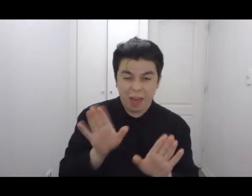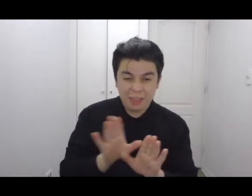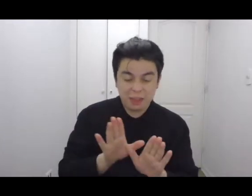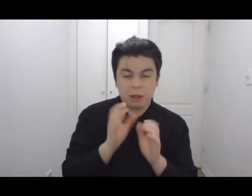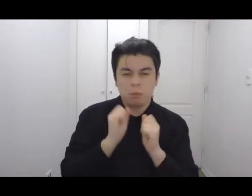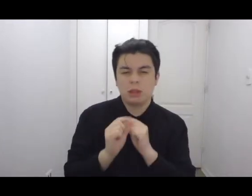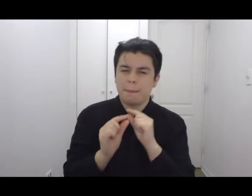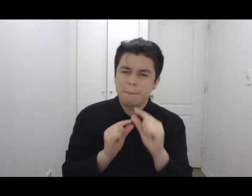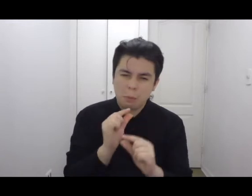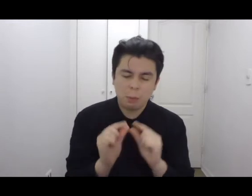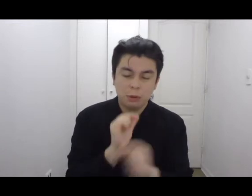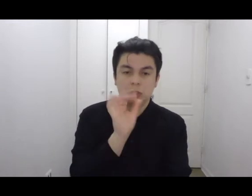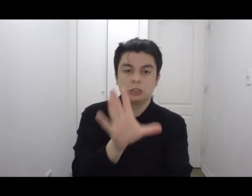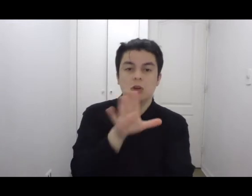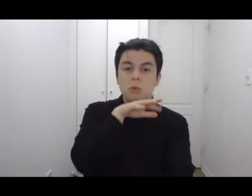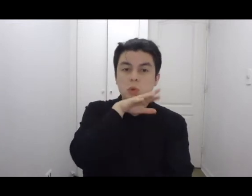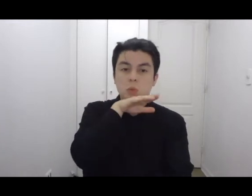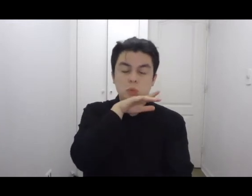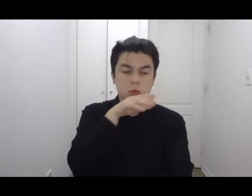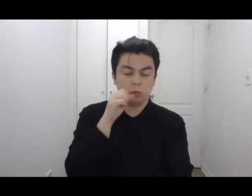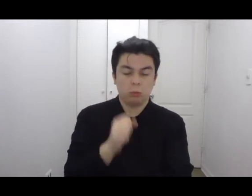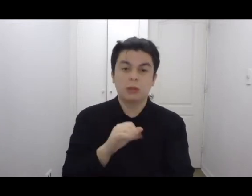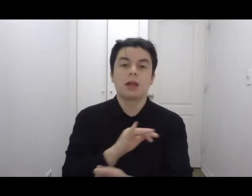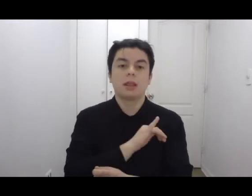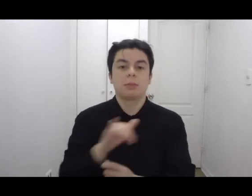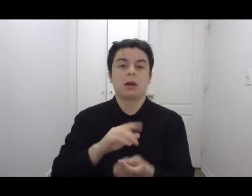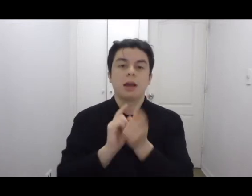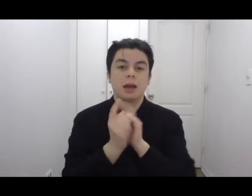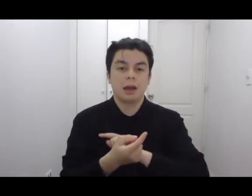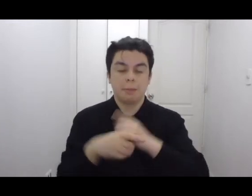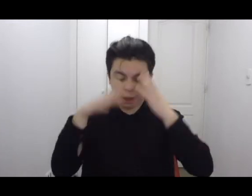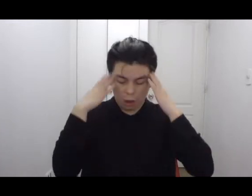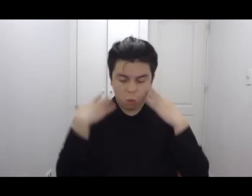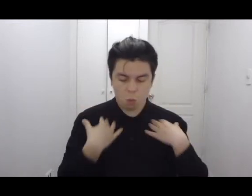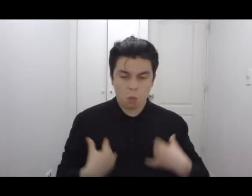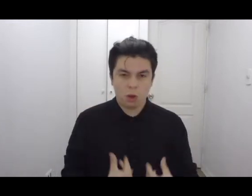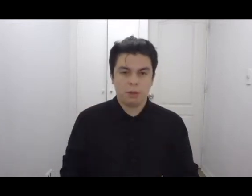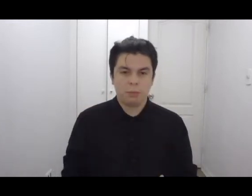claro se puede empezar de cinco minutos o algo así y eso ya cambia, como que el